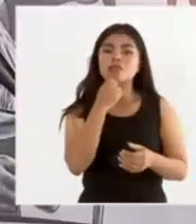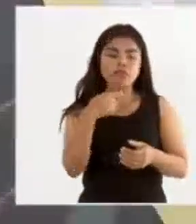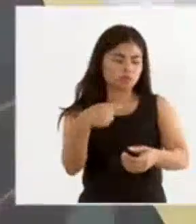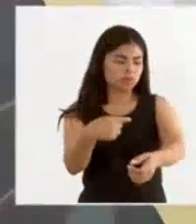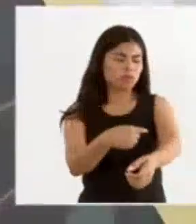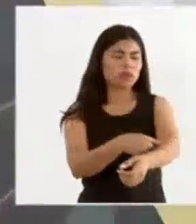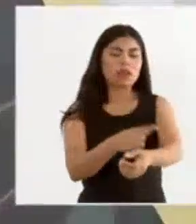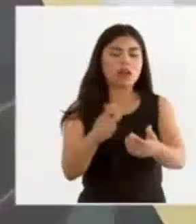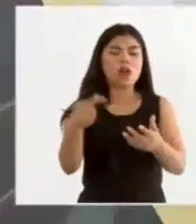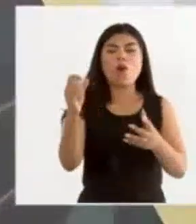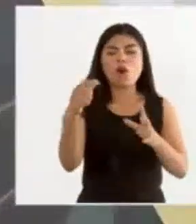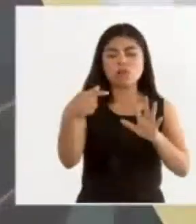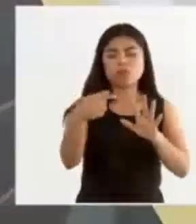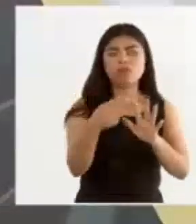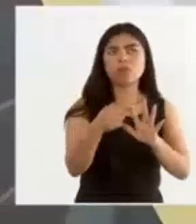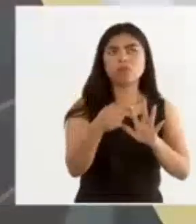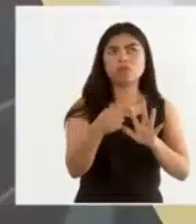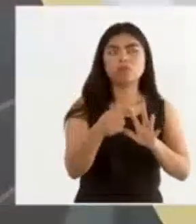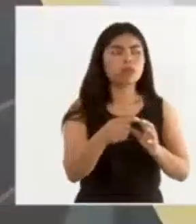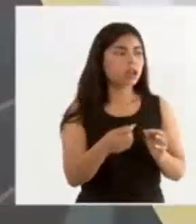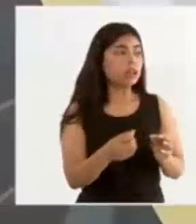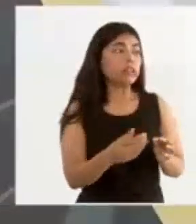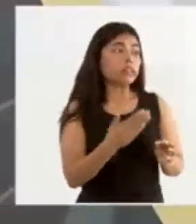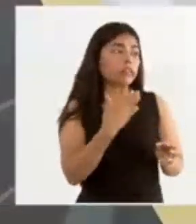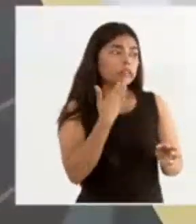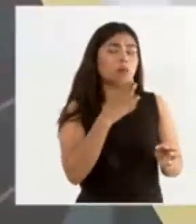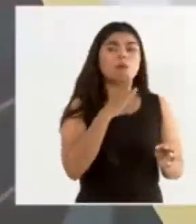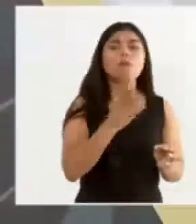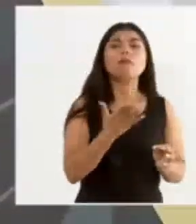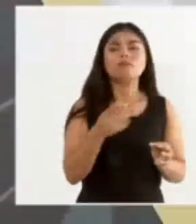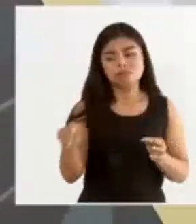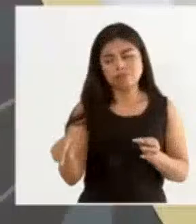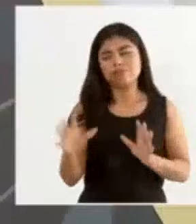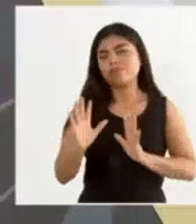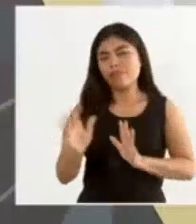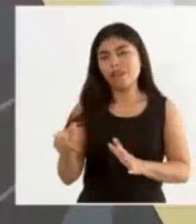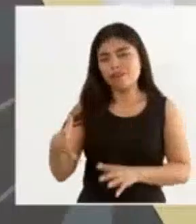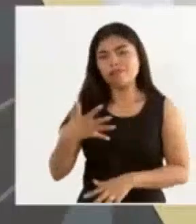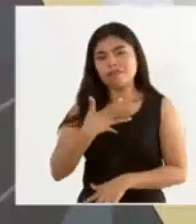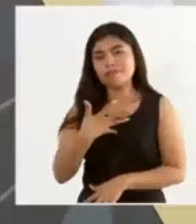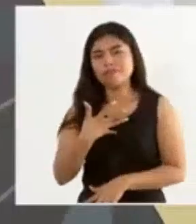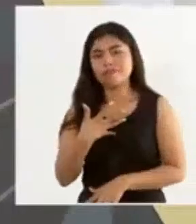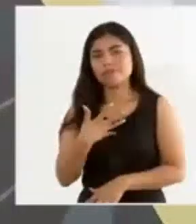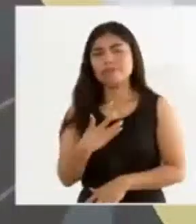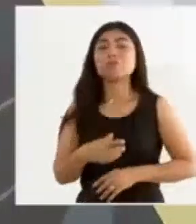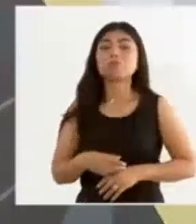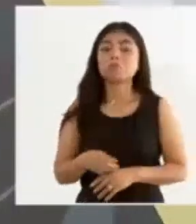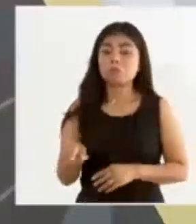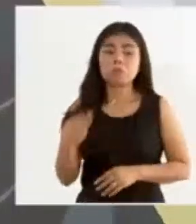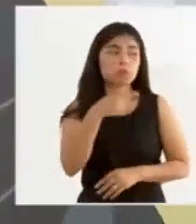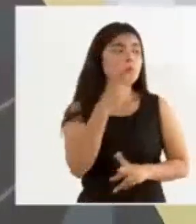colesterol, todo eso. Entonces, cada mes, cada dos meses le van a dar seguimiento a los más